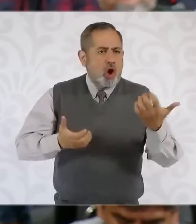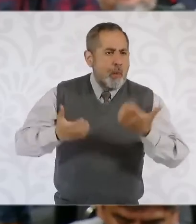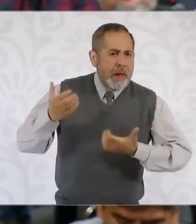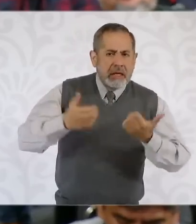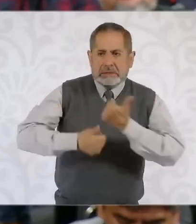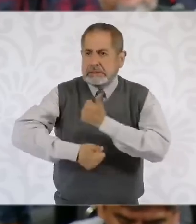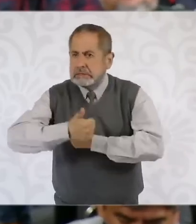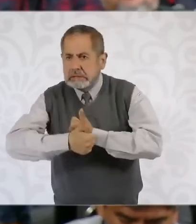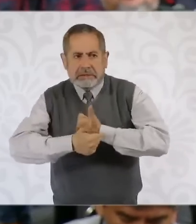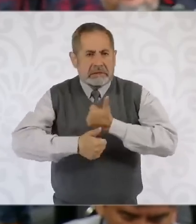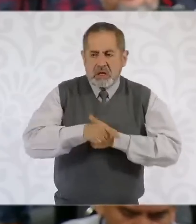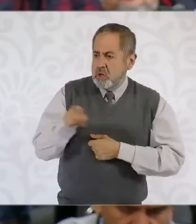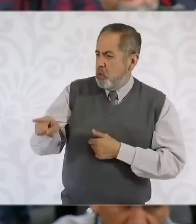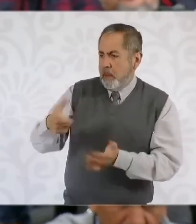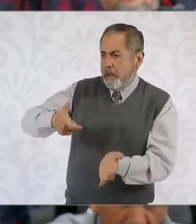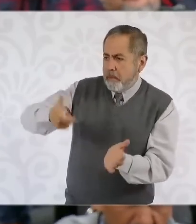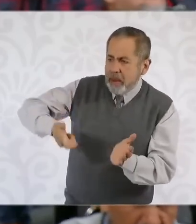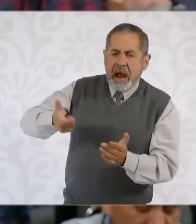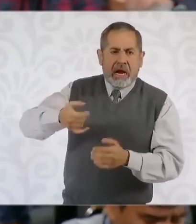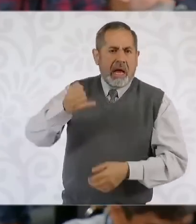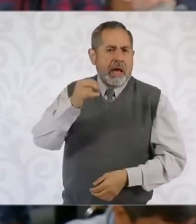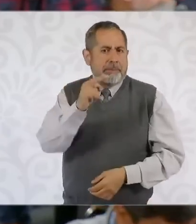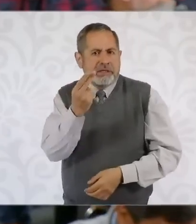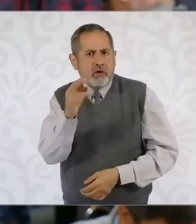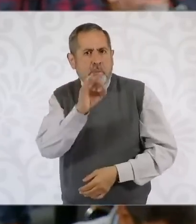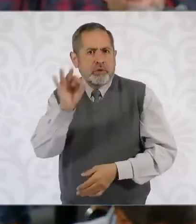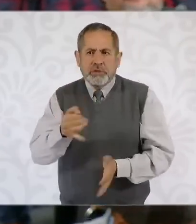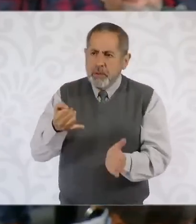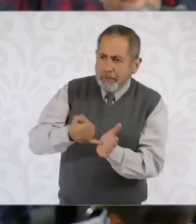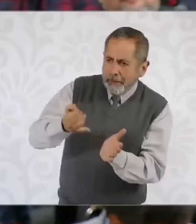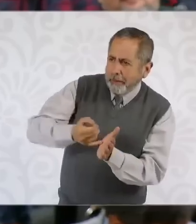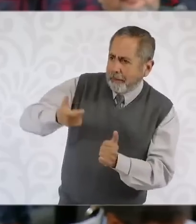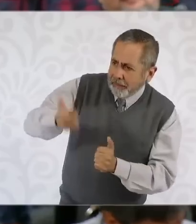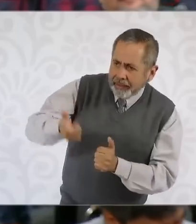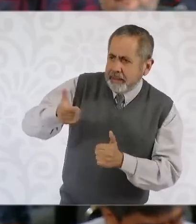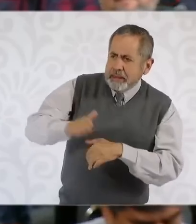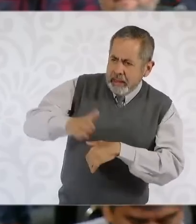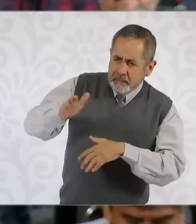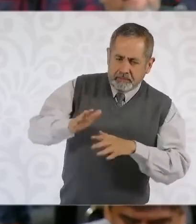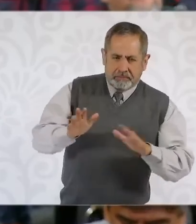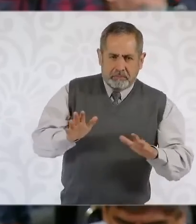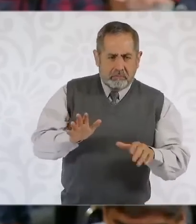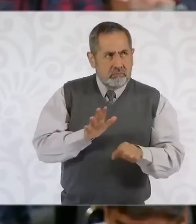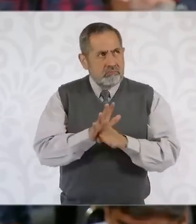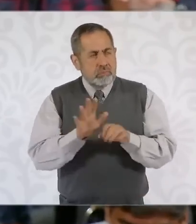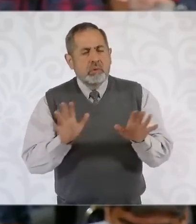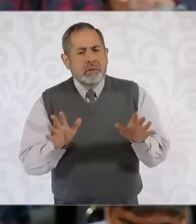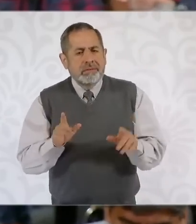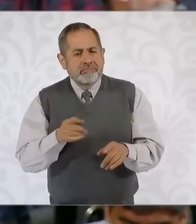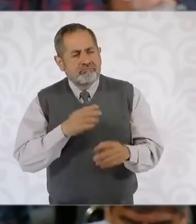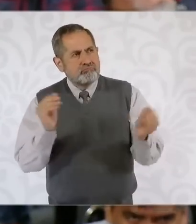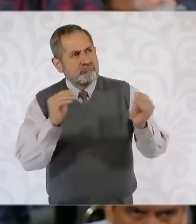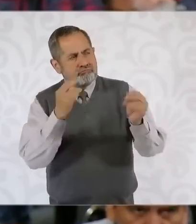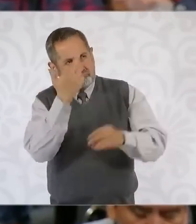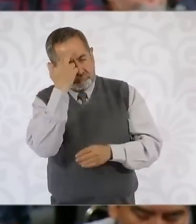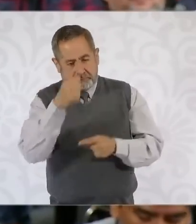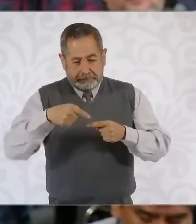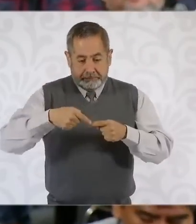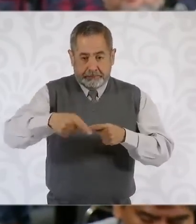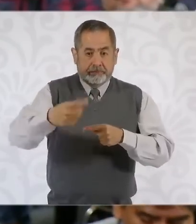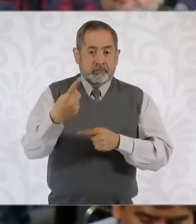aranceles del 25% que Cuáles son los argumentos para convencer en este mes de negociación de la